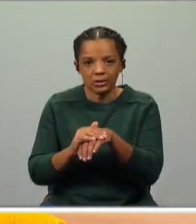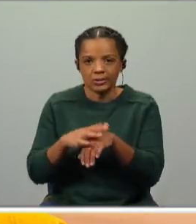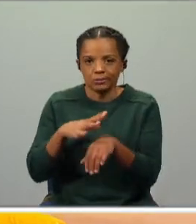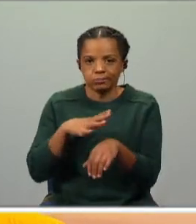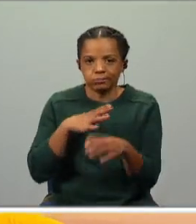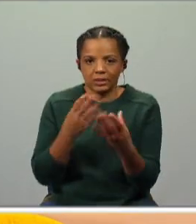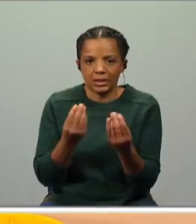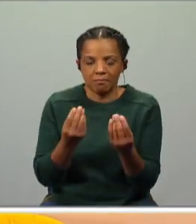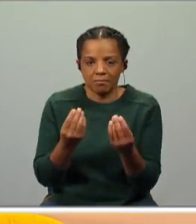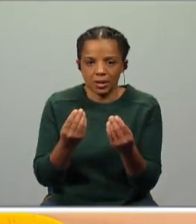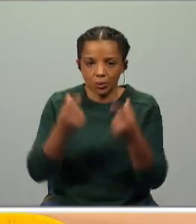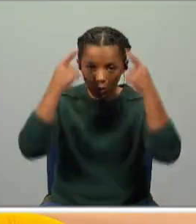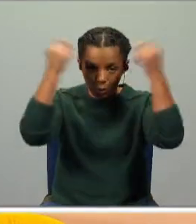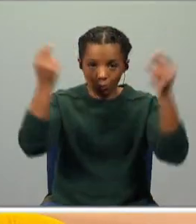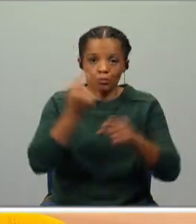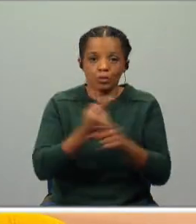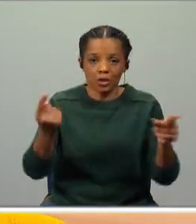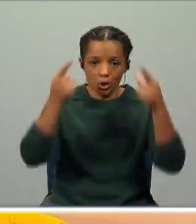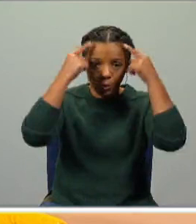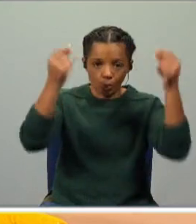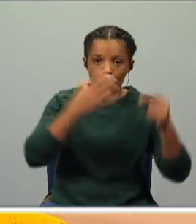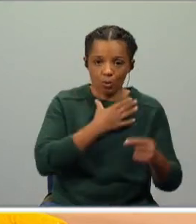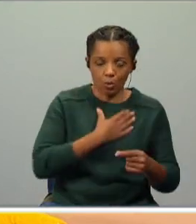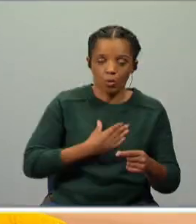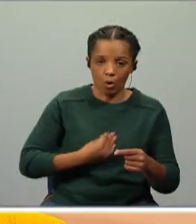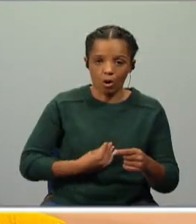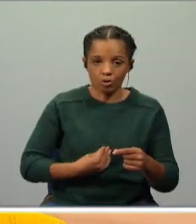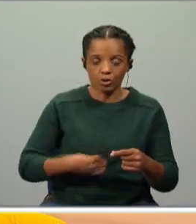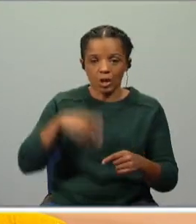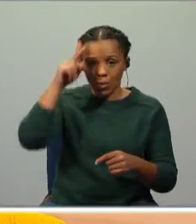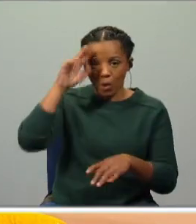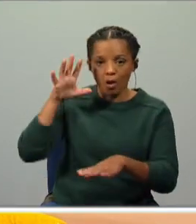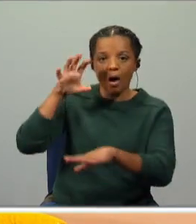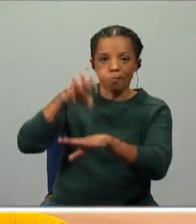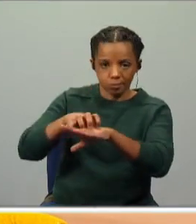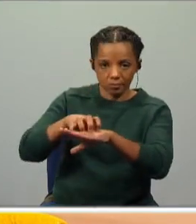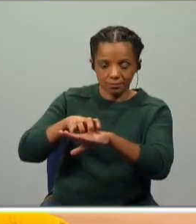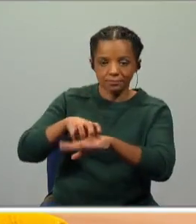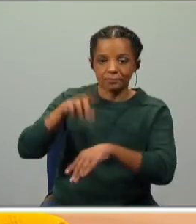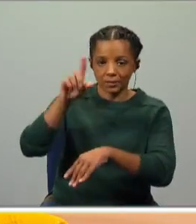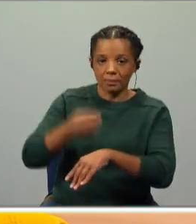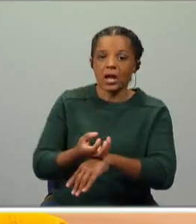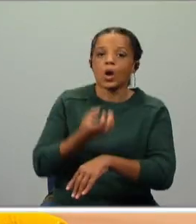Porque os lobos gostam de morder os coelhos e gostam acima de tudo, de os comer.